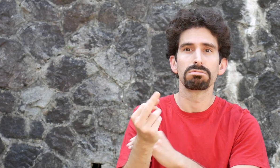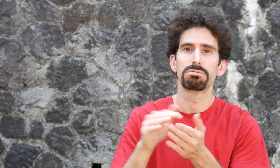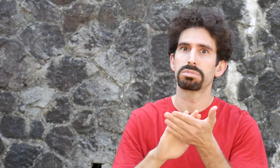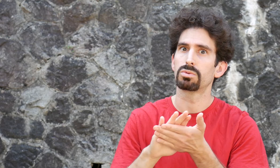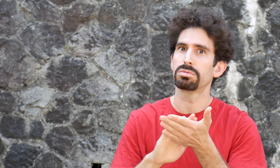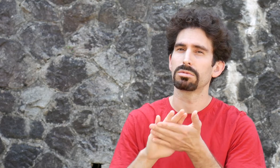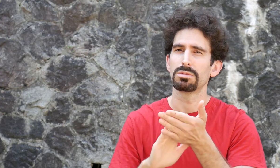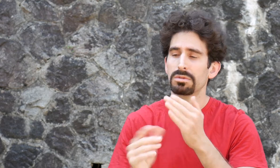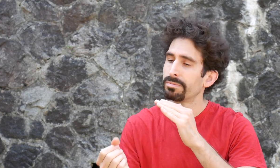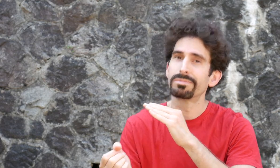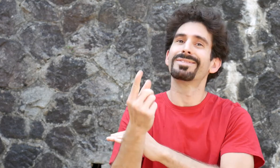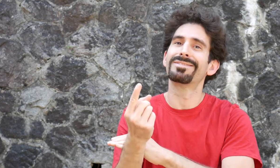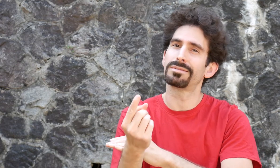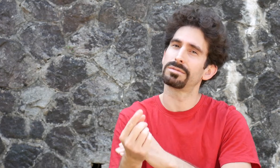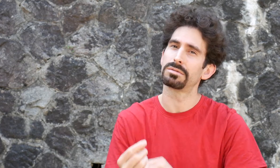Pardon. Original.